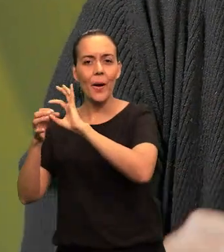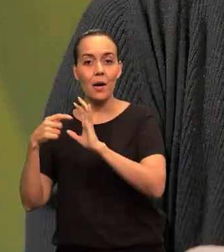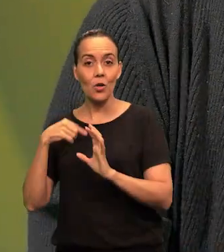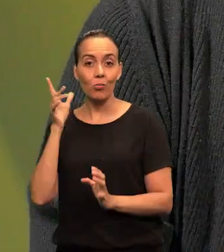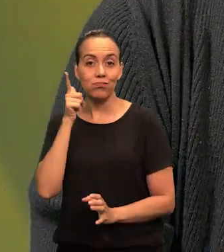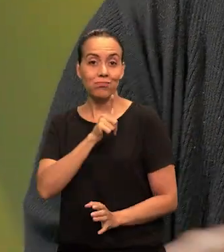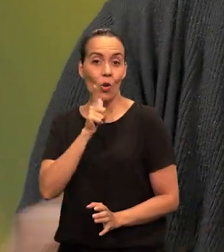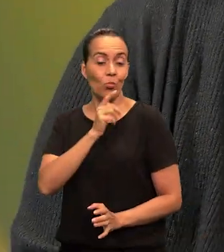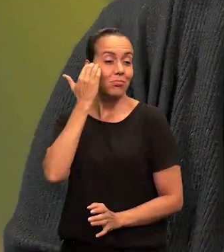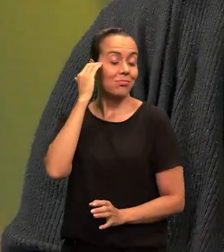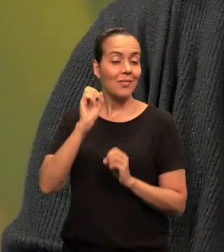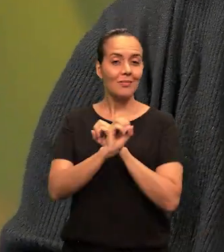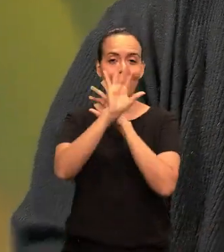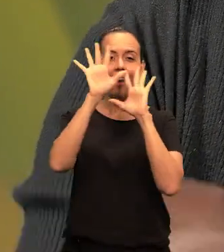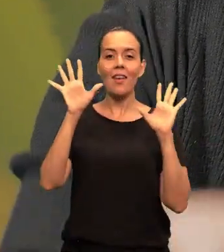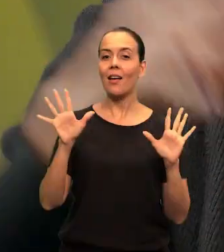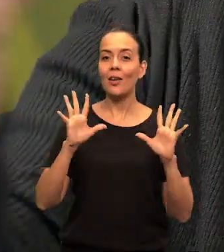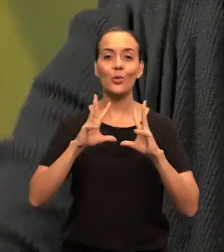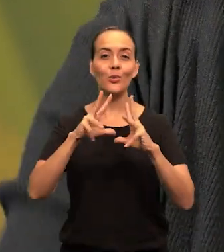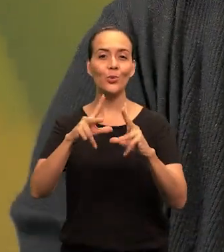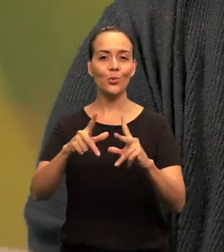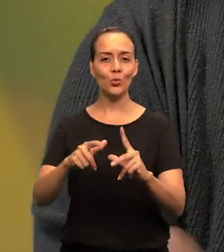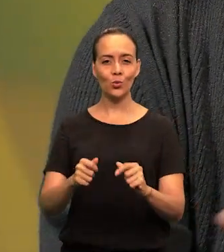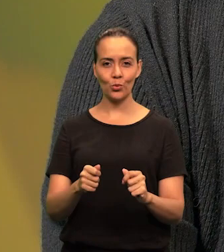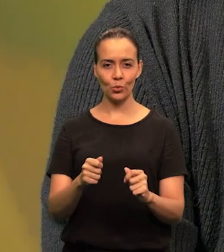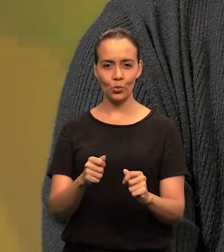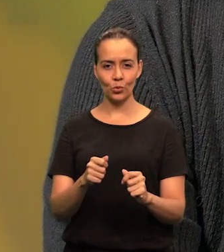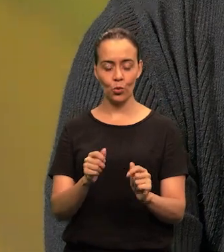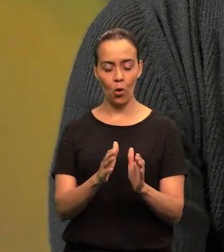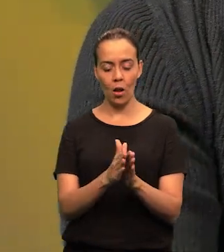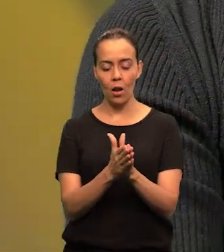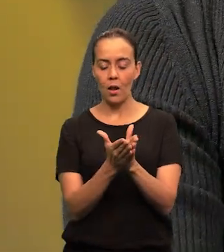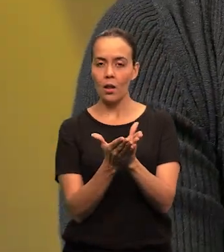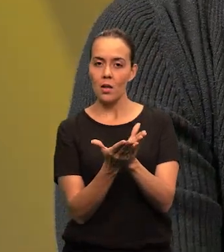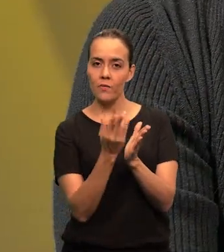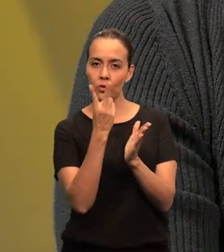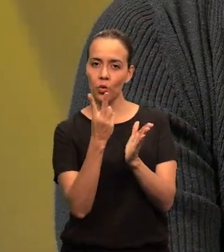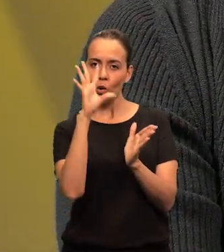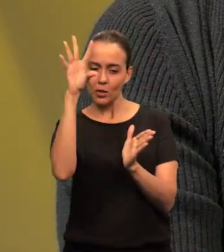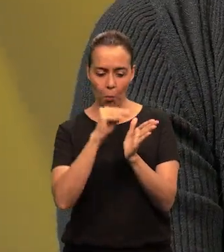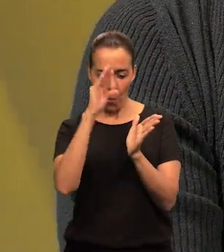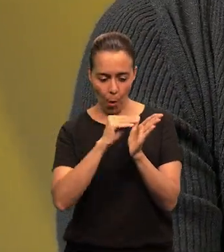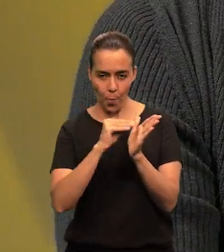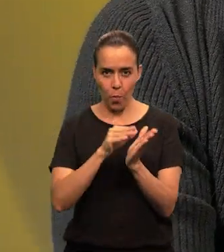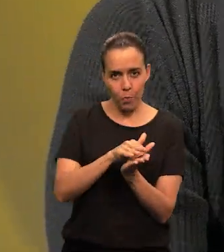e eu traduzo tudo que existe numa infinidade de mundos possíveis em dois livros.